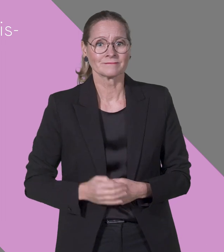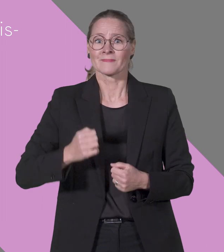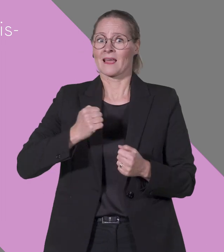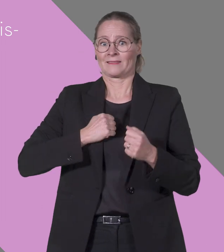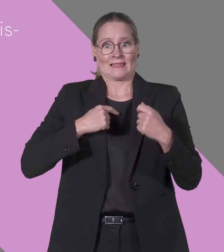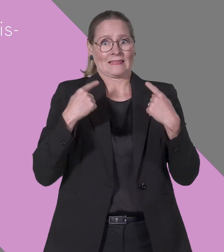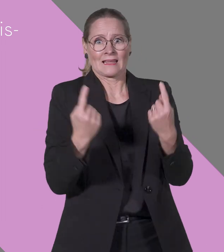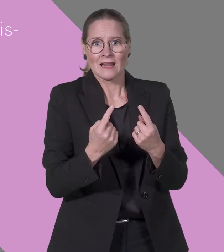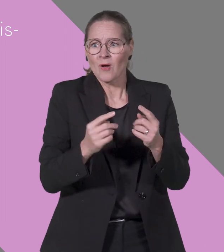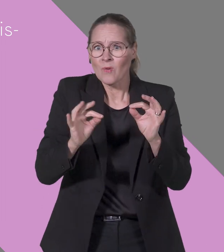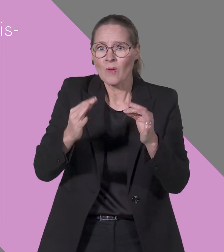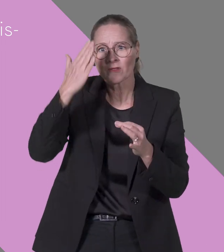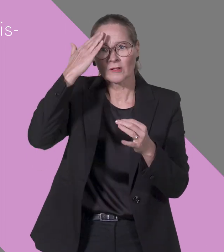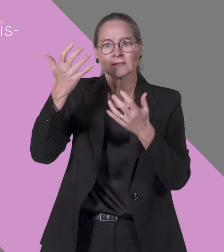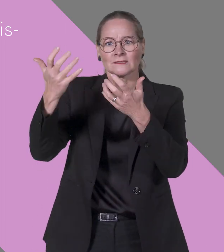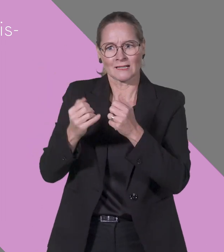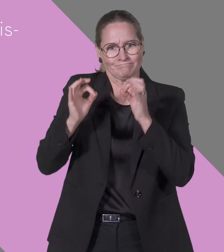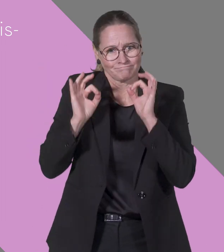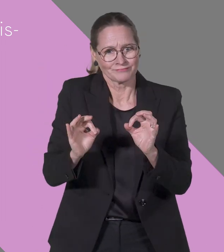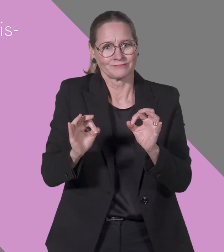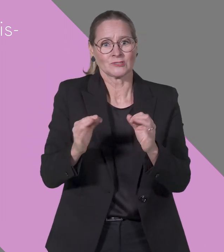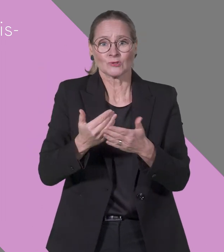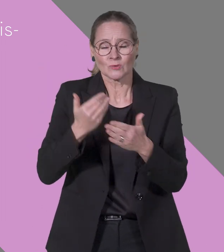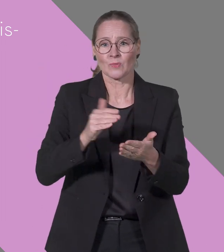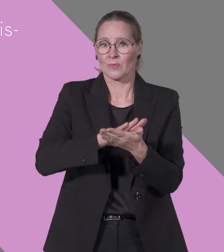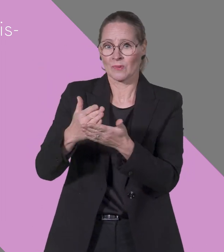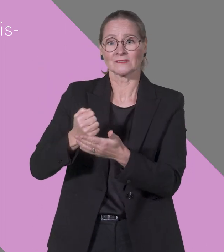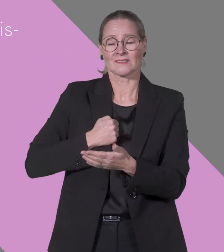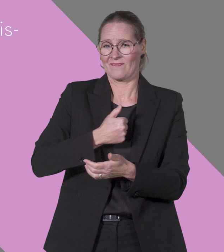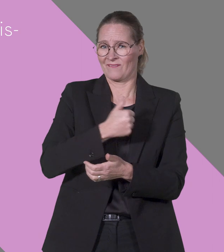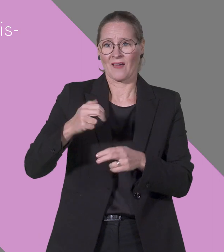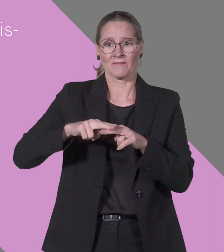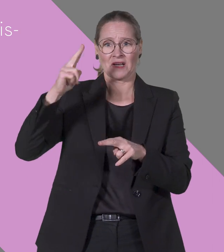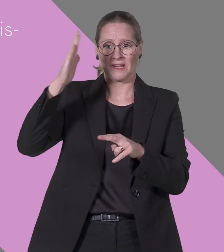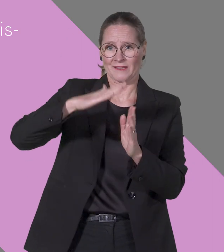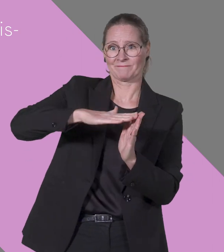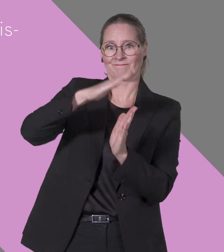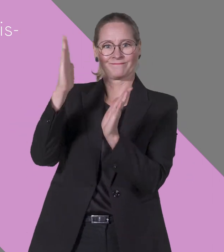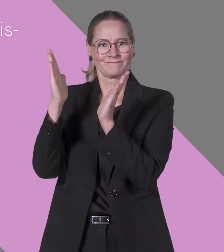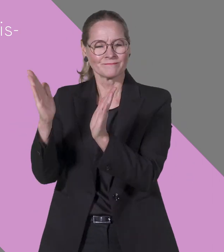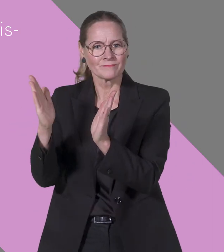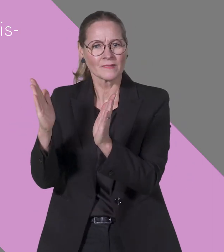Kuinka tiedonsaanti turvataan hätätilanteissa, - kun tulkkausta on saatavilla vain virka-aikaan?